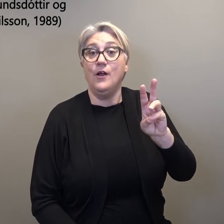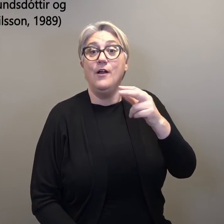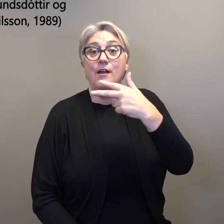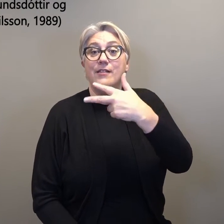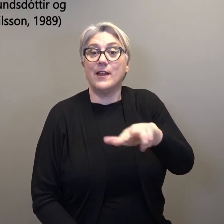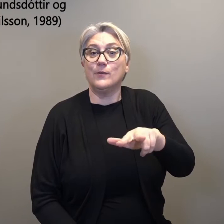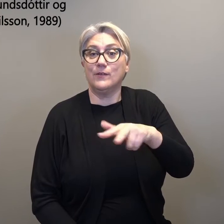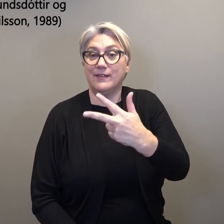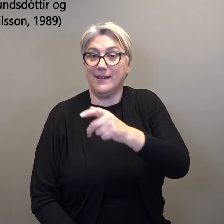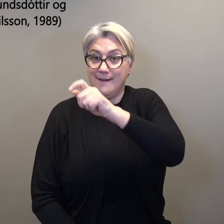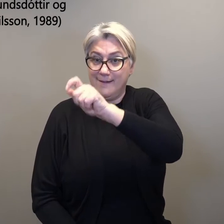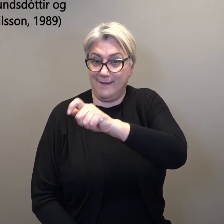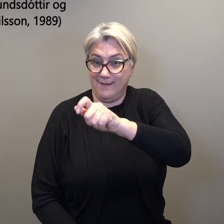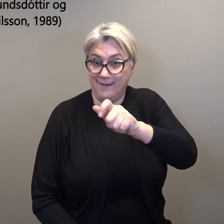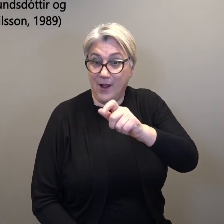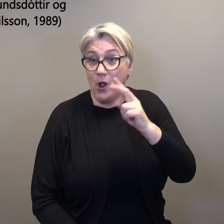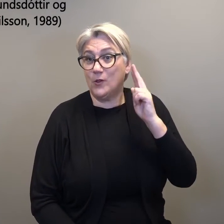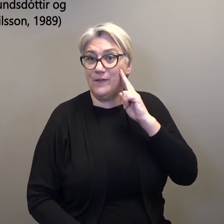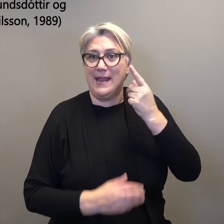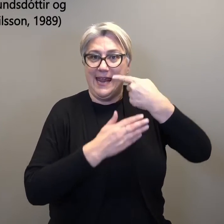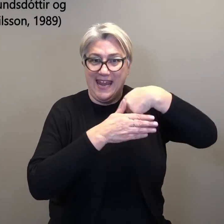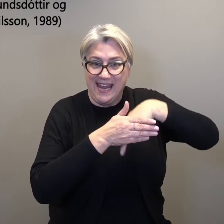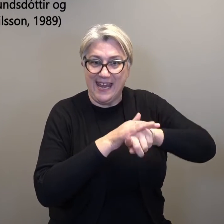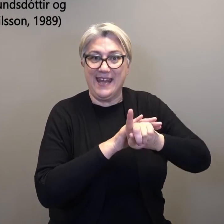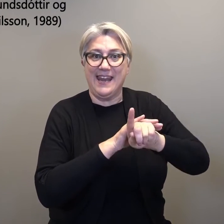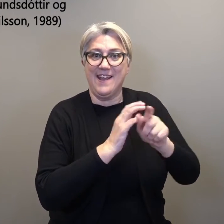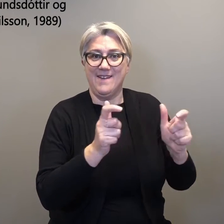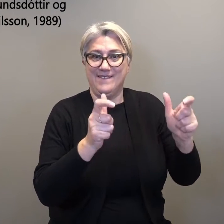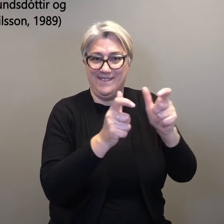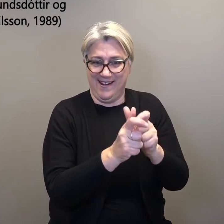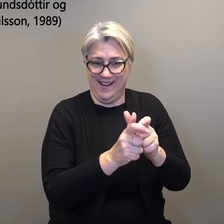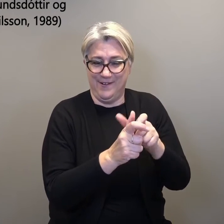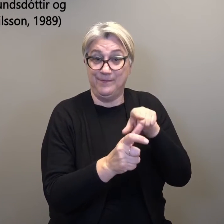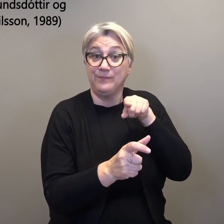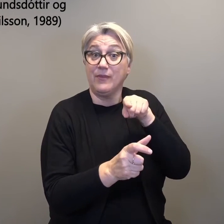mættu 33 einstaklingar. Þeir gengu allir í félagið.